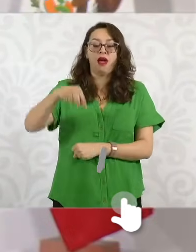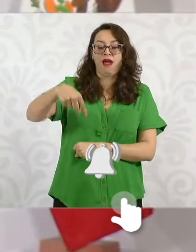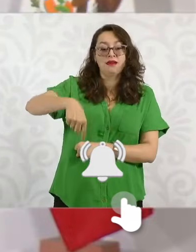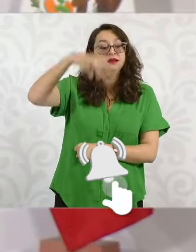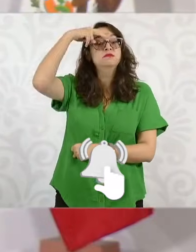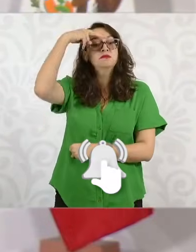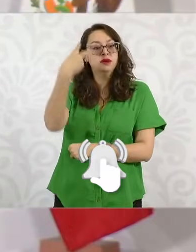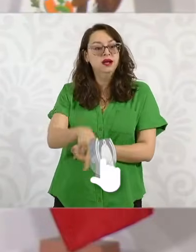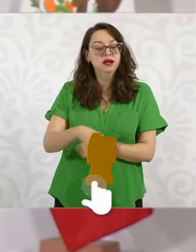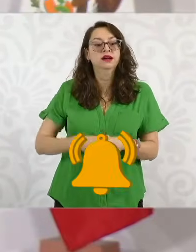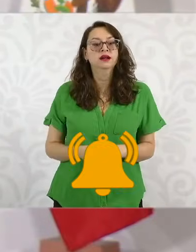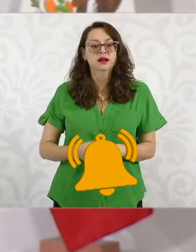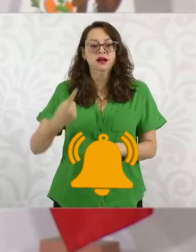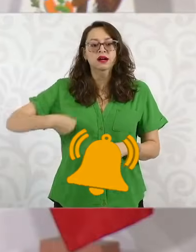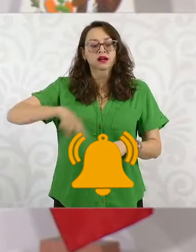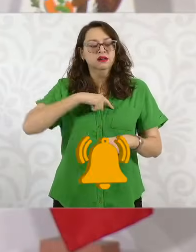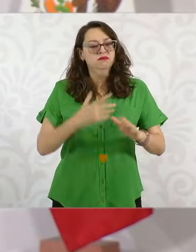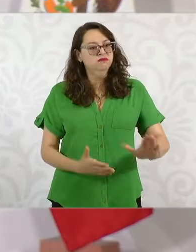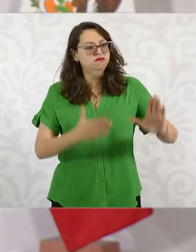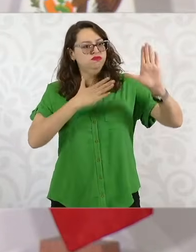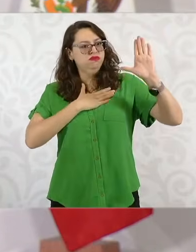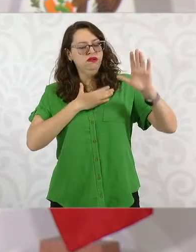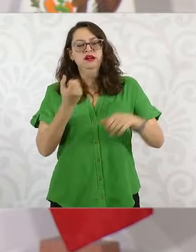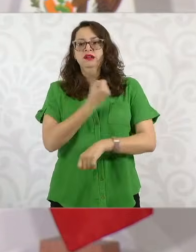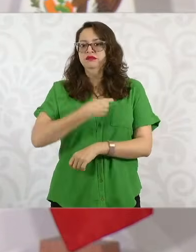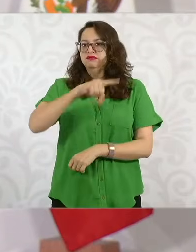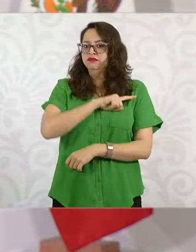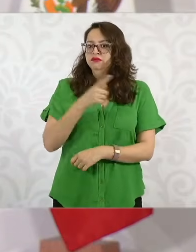Estamos comprometidos en transformar la vida de los pacientes a través de la ciencia en